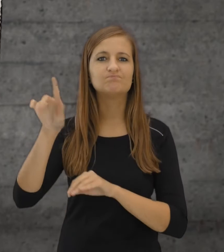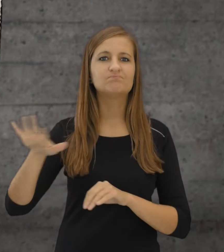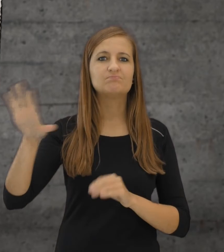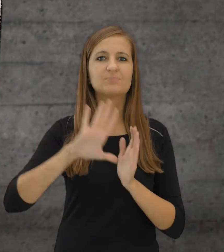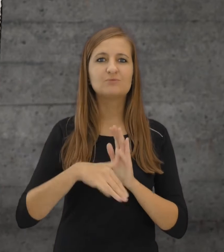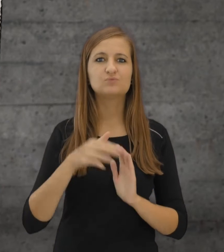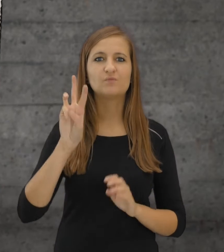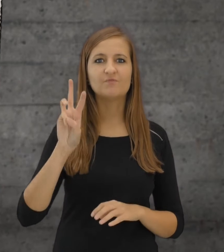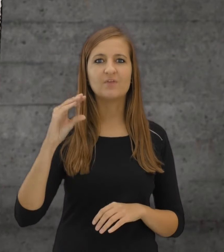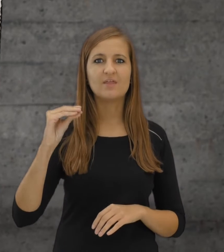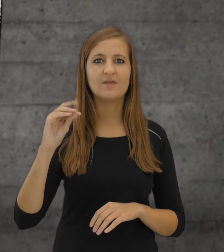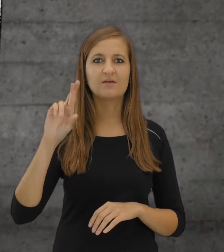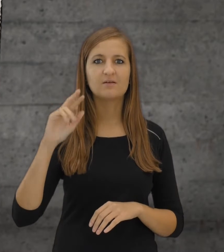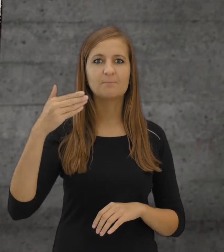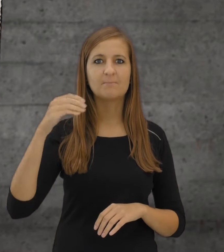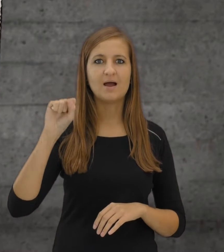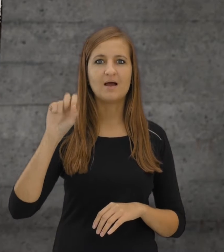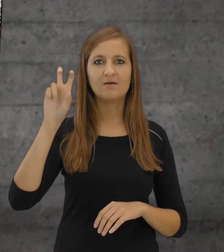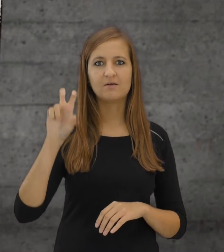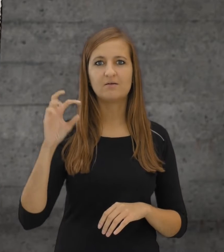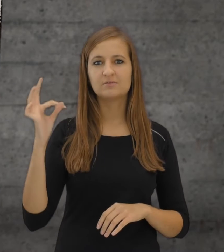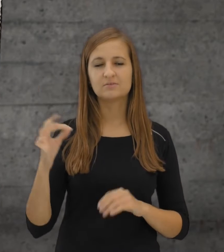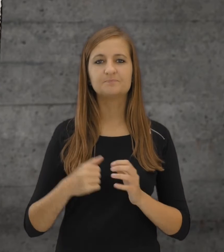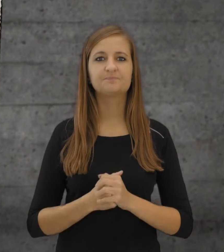którzy zostali siłą wcieleni do Wermachtu.